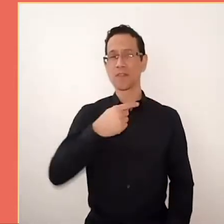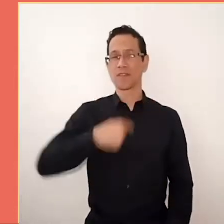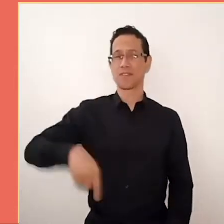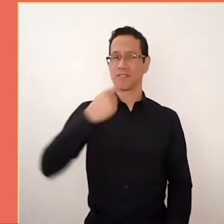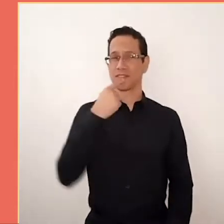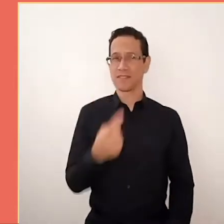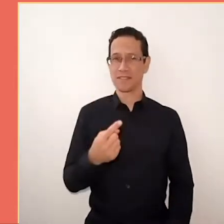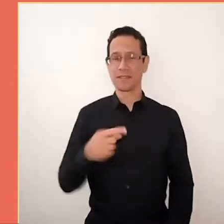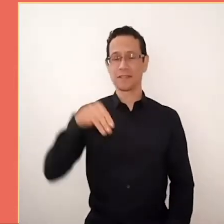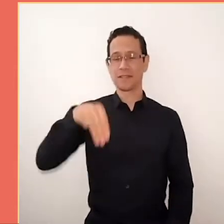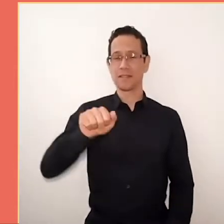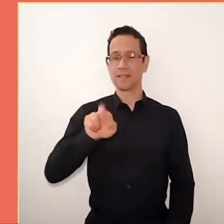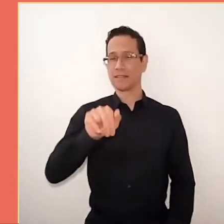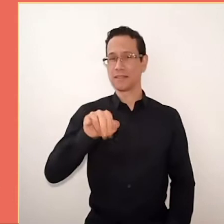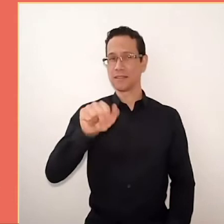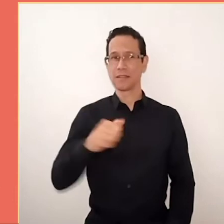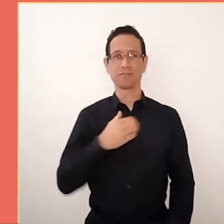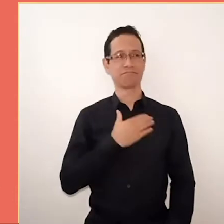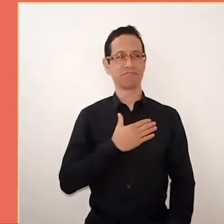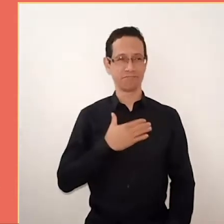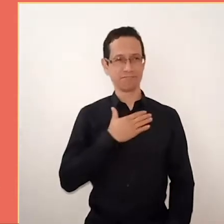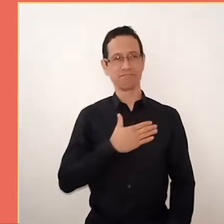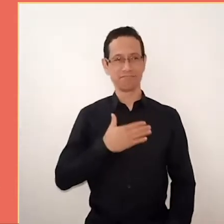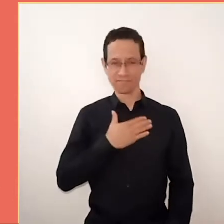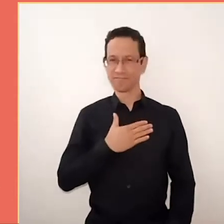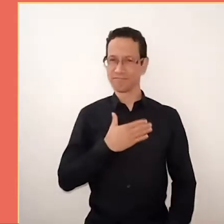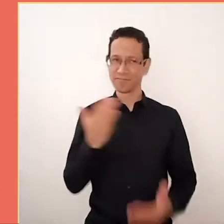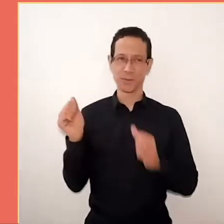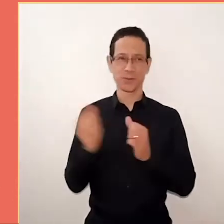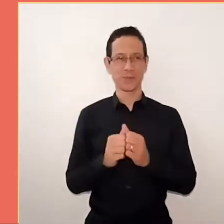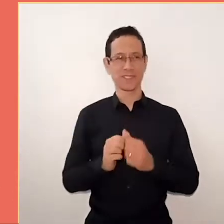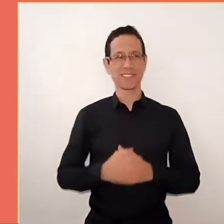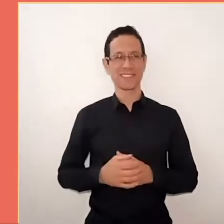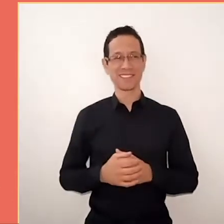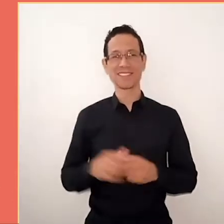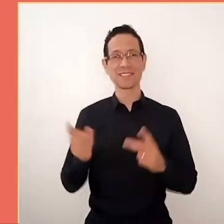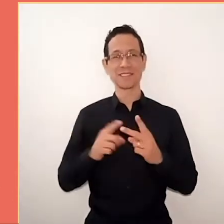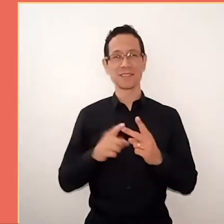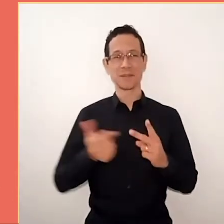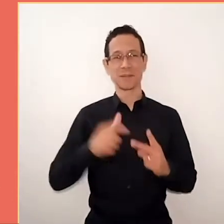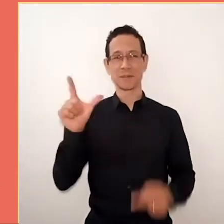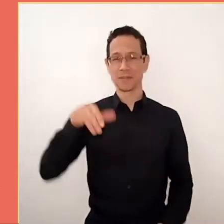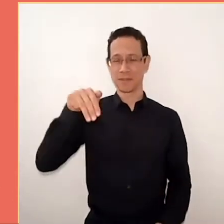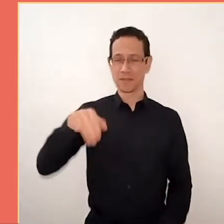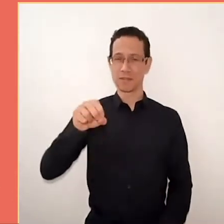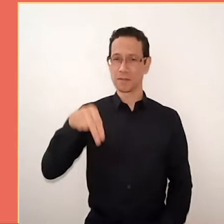Marina, uma honra imensa ter você com a gente. Bom, Mônica Correia Baptista, ela é da área acadêmica,